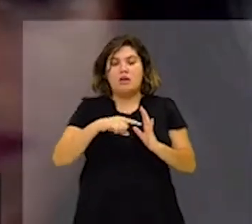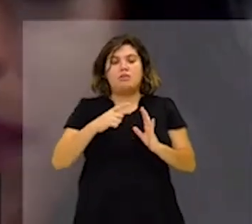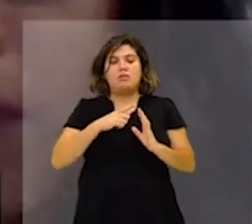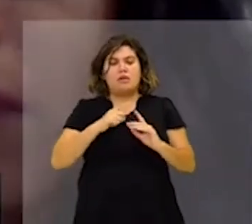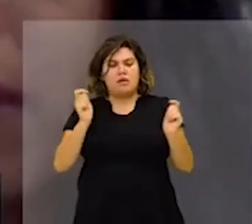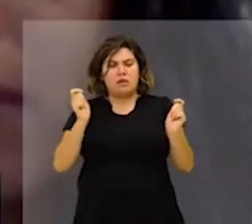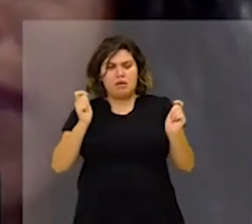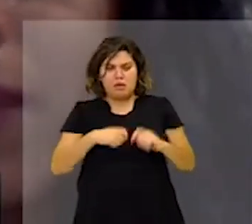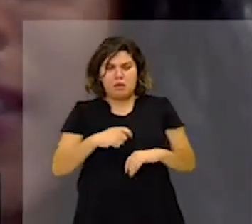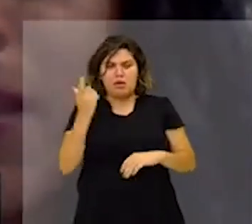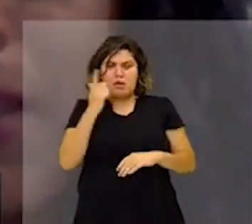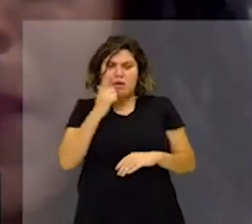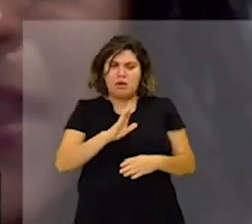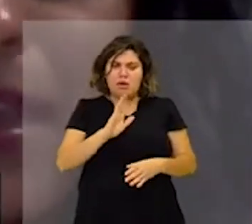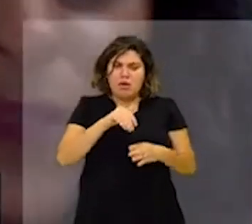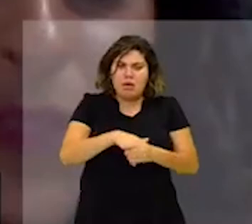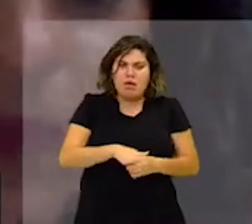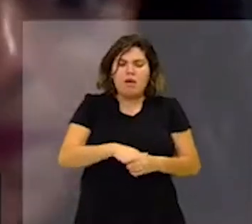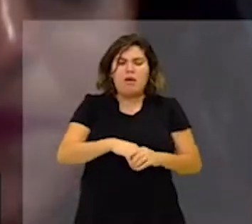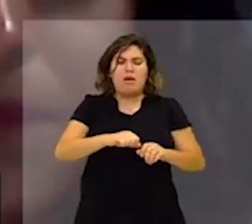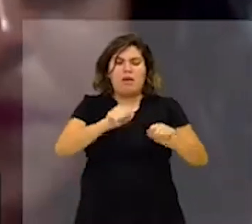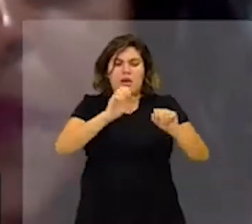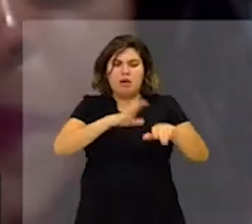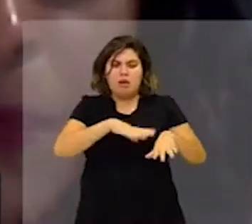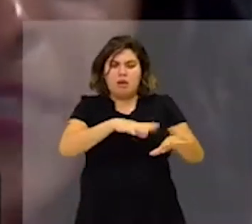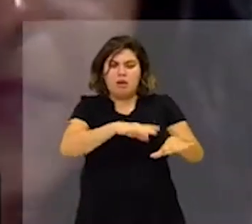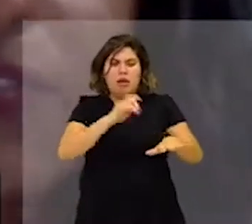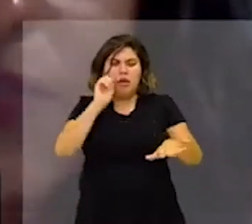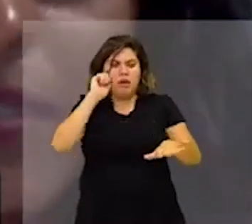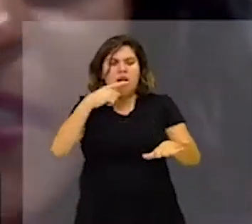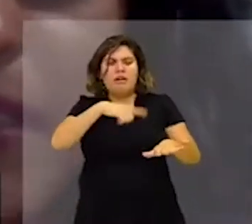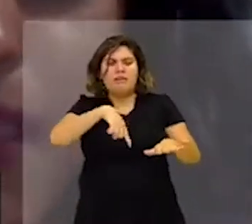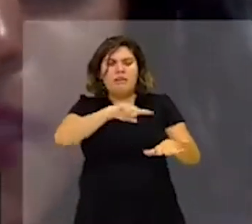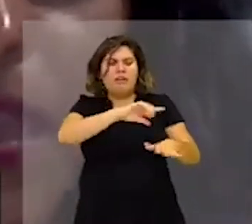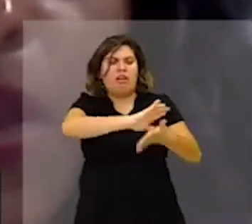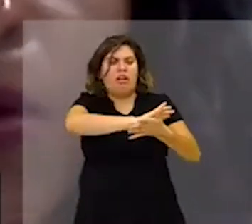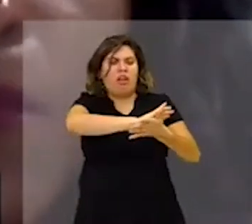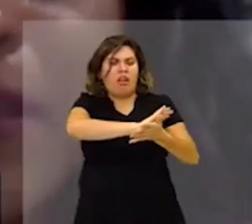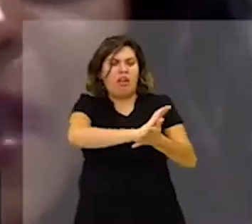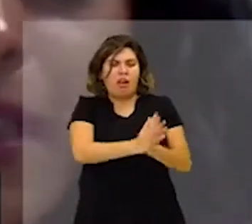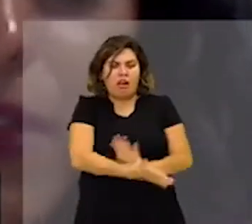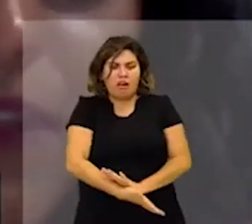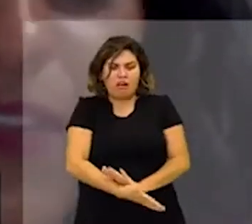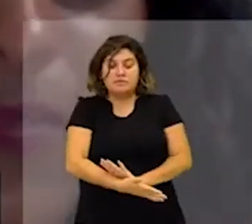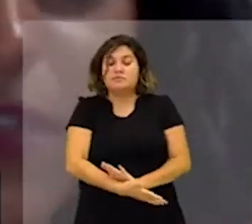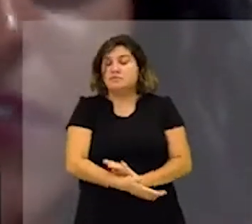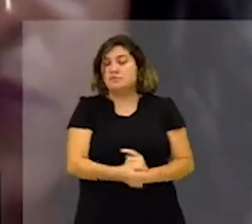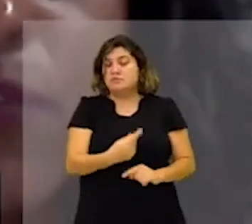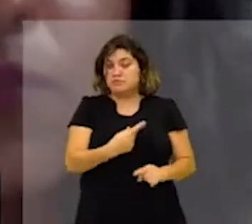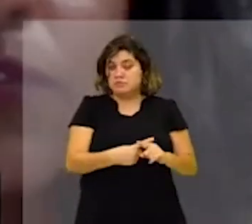elas acima e o movimento negro você não eliminados porque as pessoas que têm uma data seja dizer que